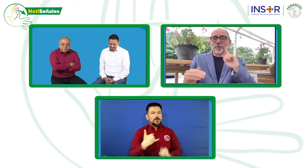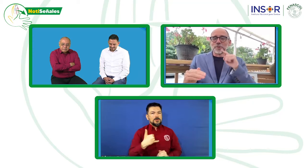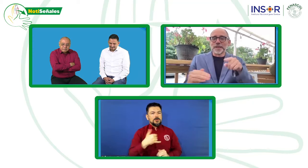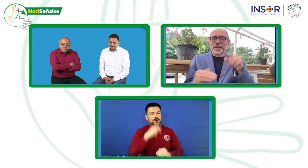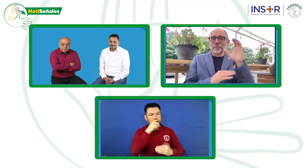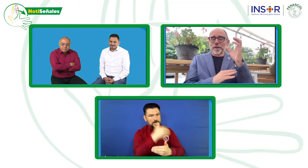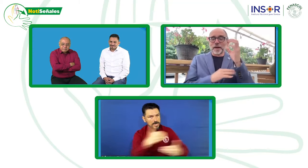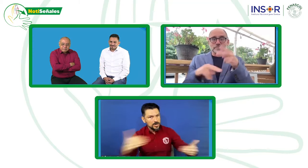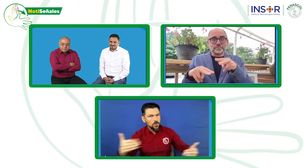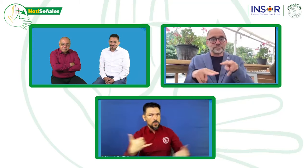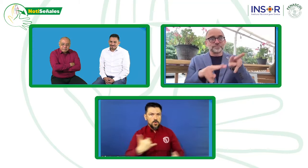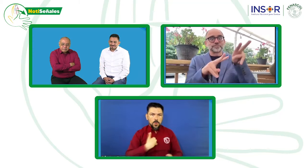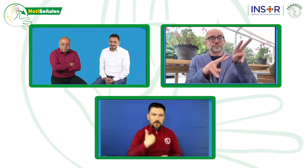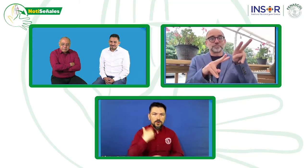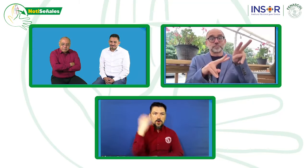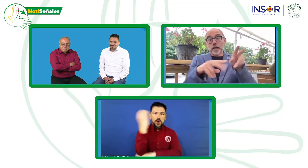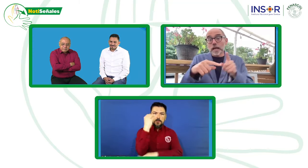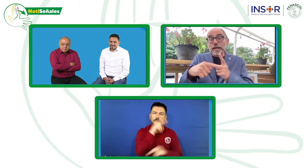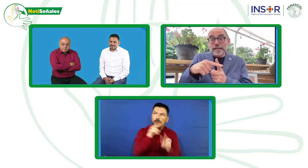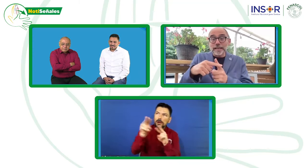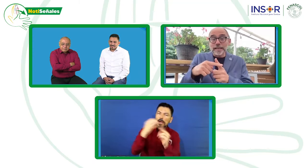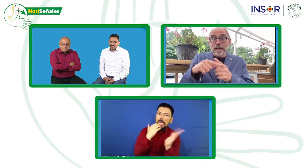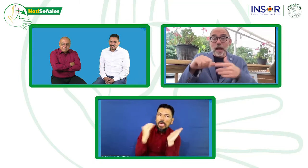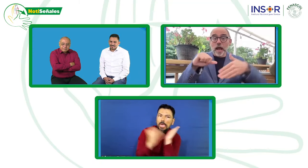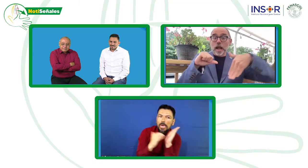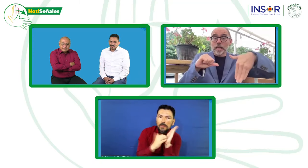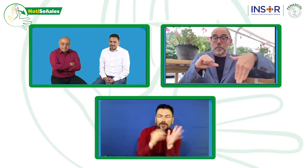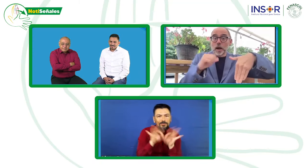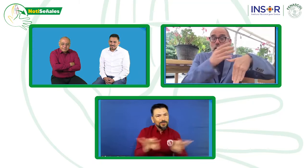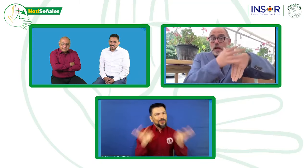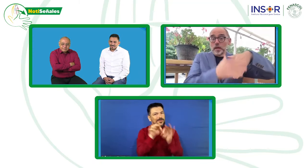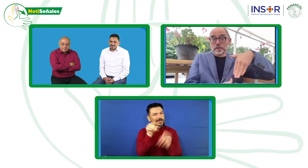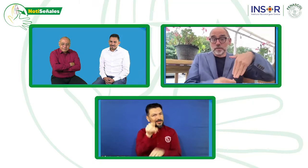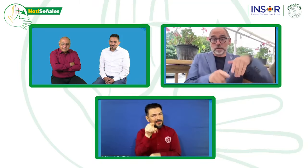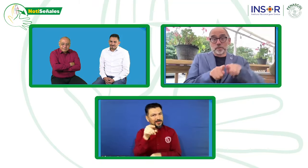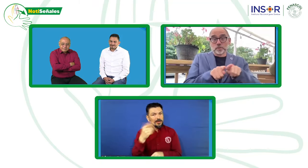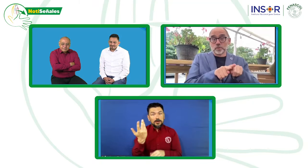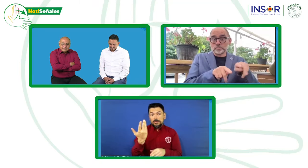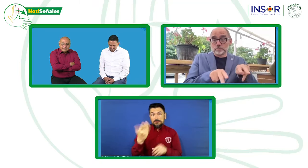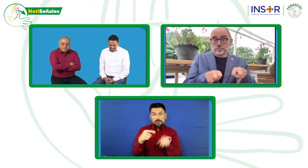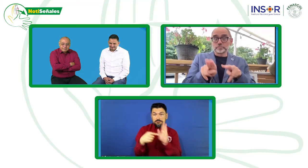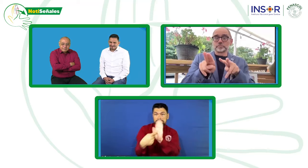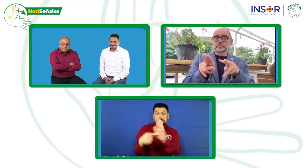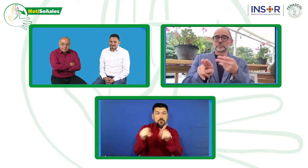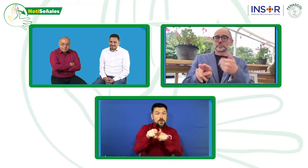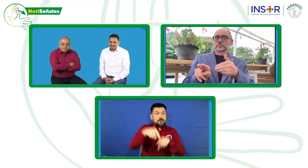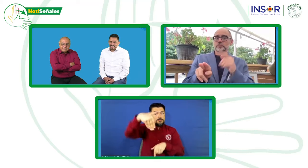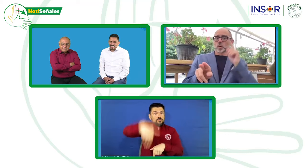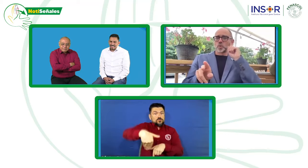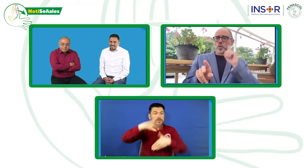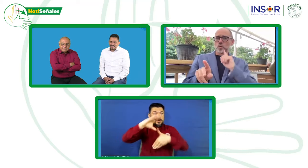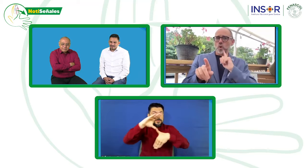ese líder que también está